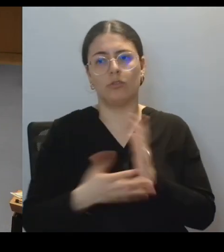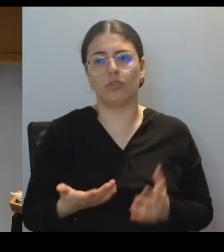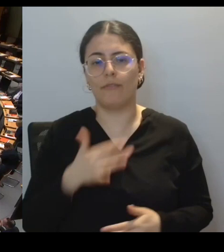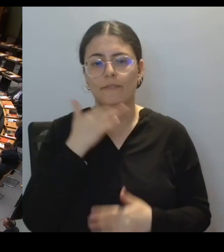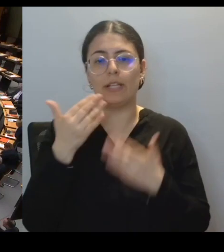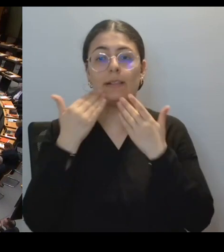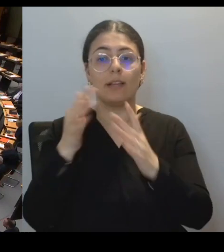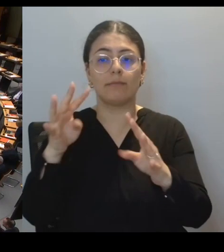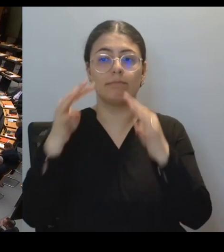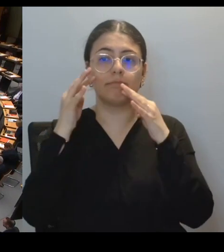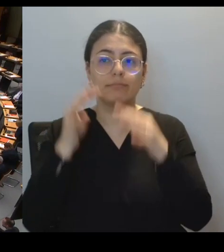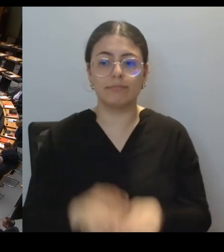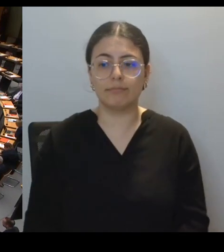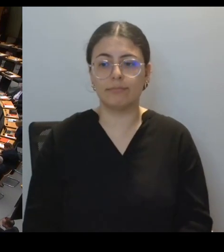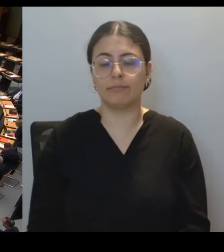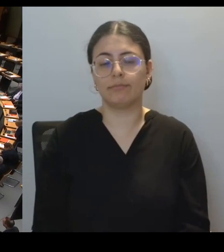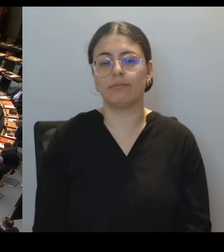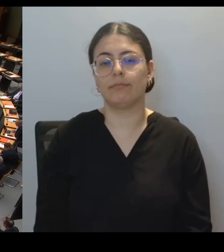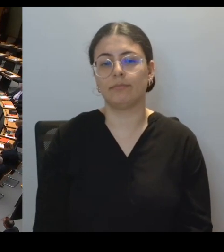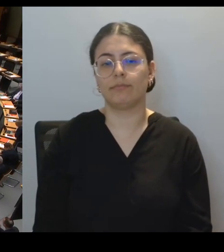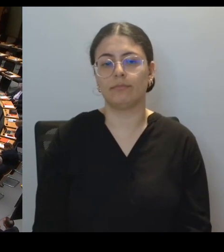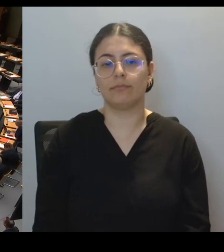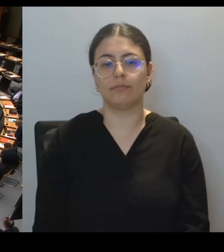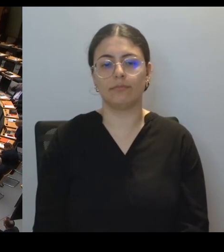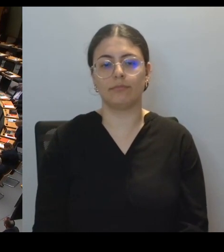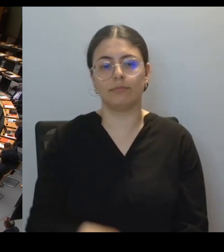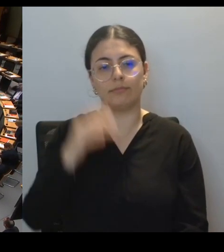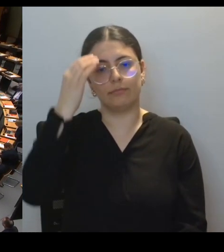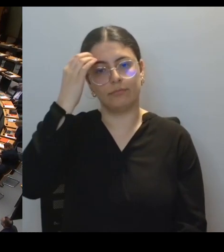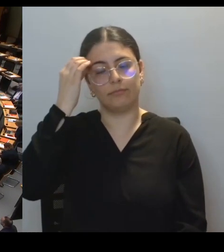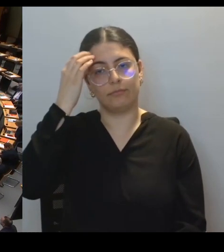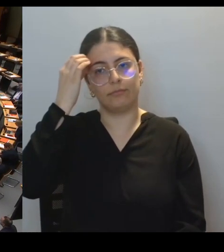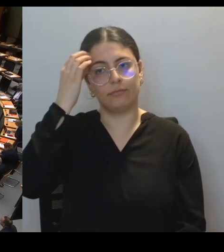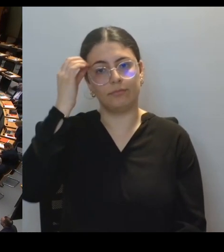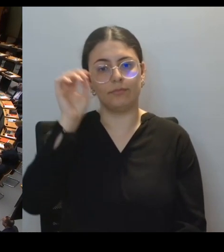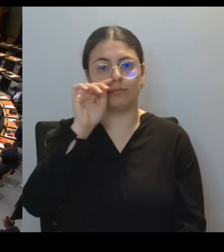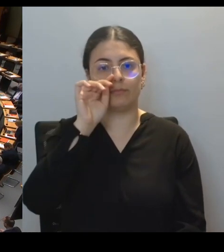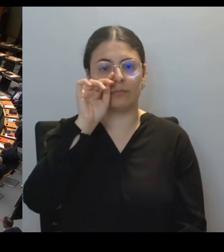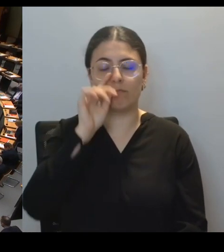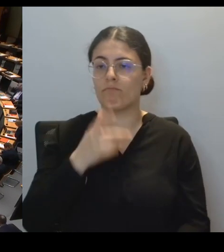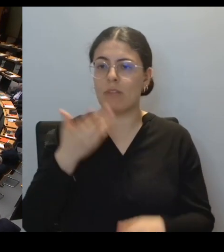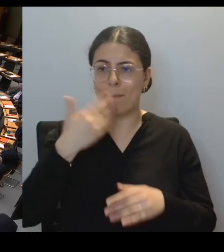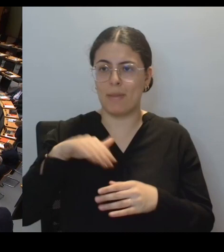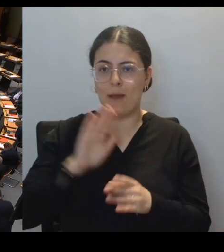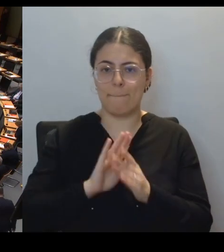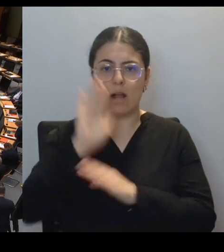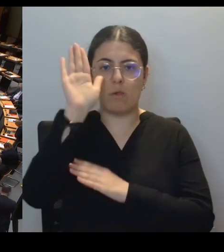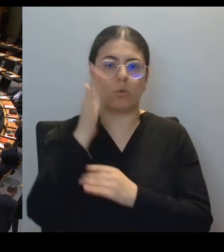Weitere Wortmeldungen liegen nicht vor. Zu dem Antrag der Fraktion Die Linke auf Drucksache 191048 empfehlen die